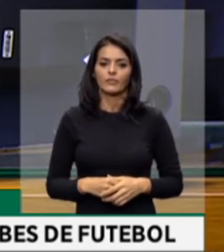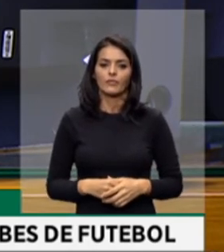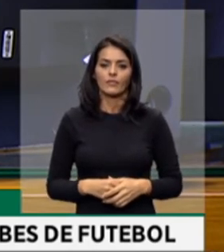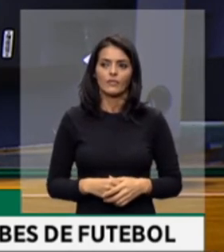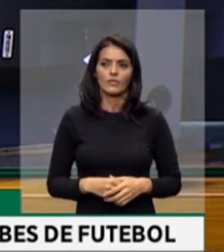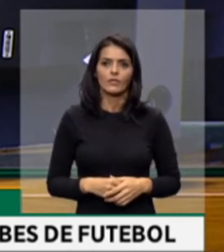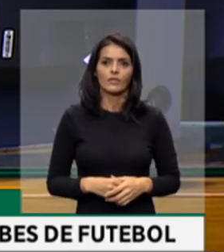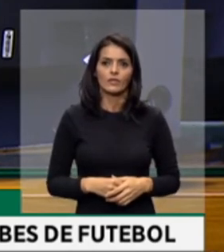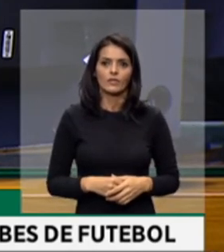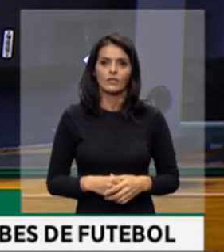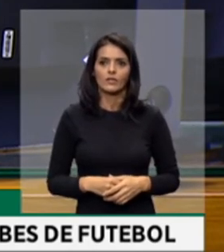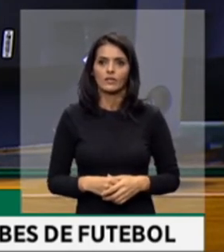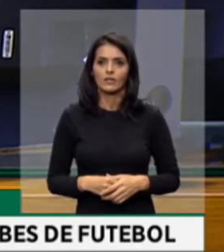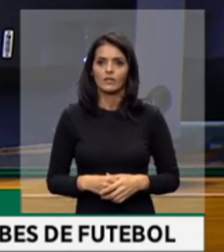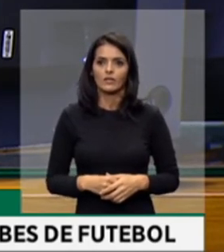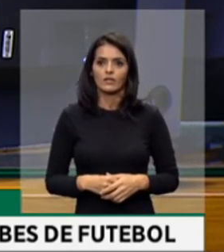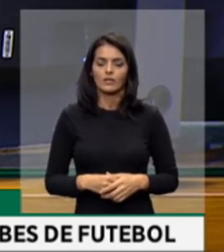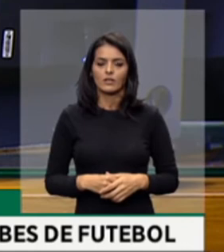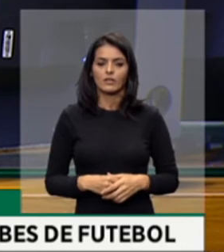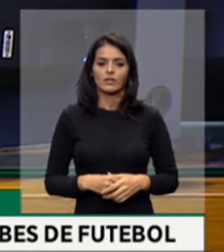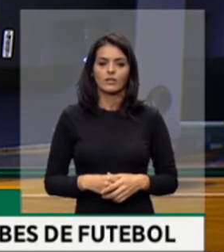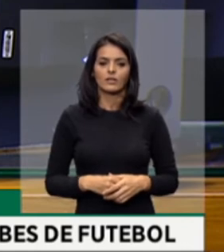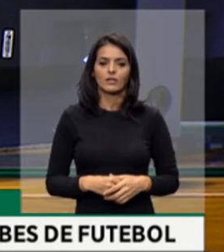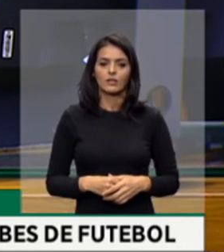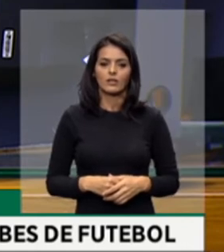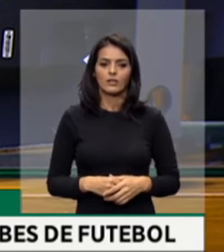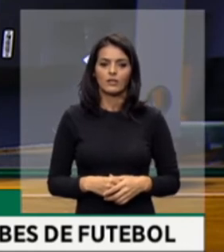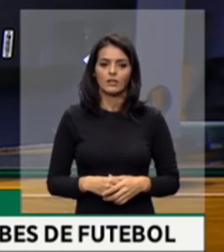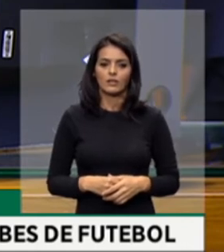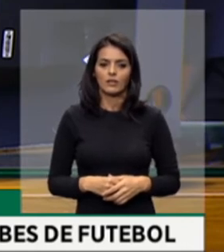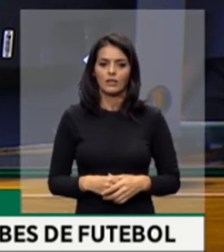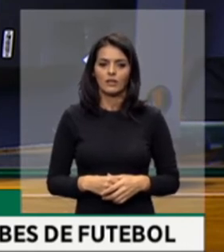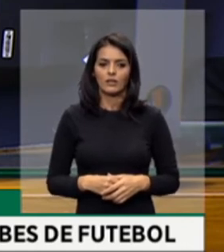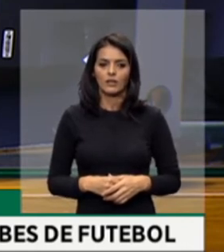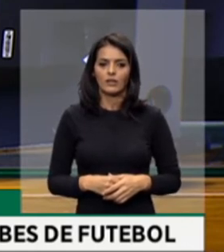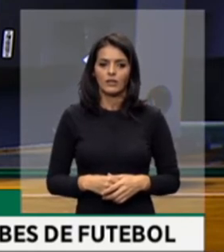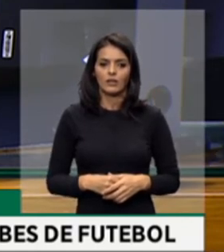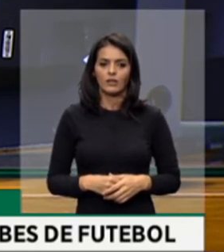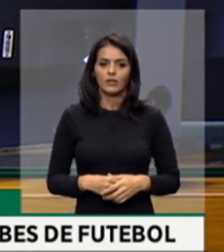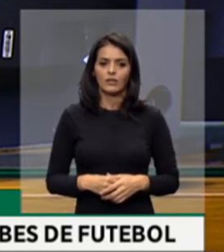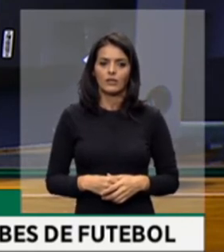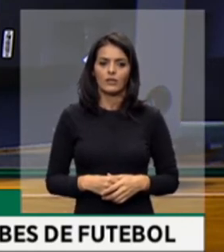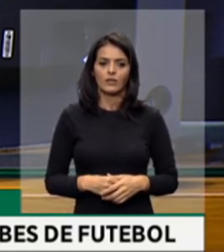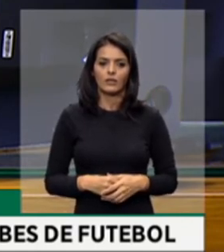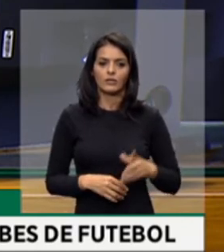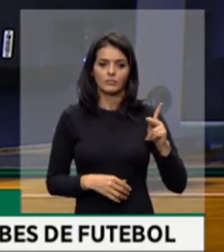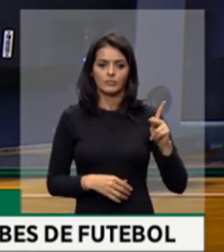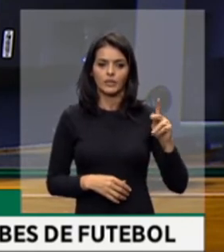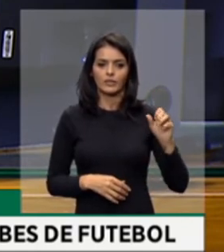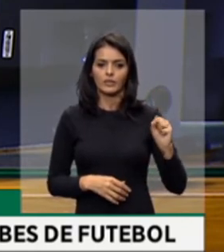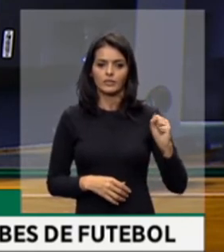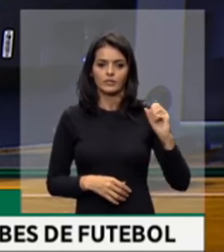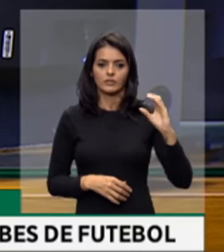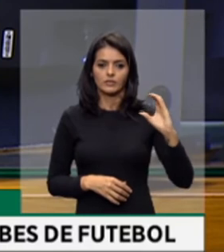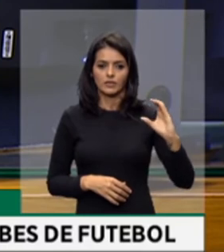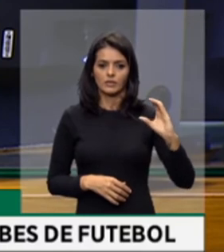VOTA O SOLIDARIEDADE. -- [DEPUTADO]: SOLIDARIEDADE É NÃO, PRESIDENTE. [PRESIDENTE]: COMO VOTA O PODEMOS?! [DEPUTADO]: PODEMOS LIBERA SR. PRESIDENTE.